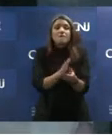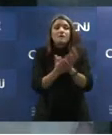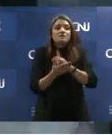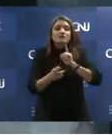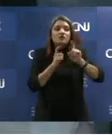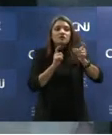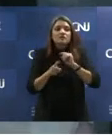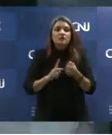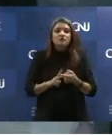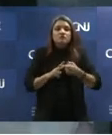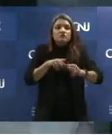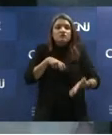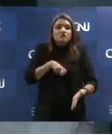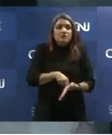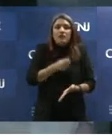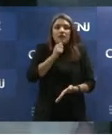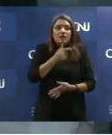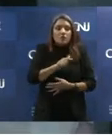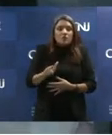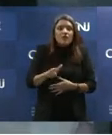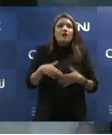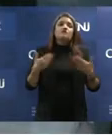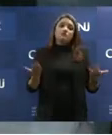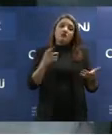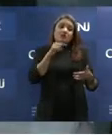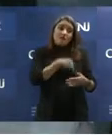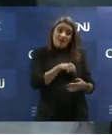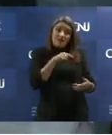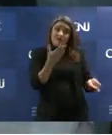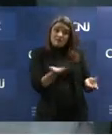que é o instrumento adequado para o aprofundamento da apuração